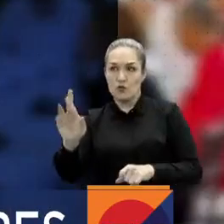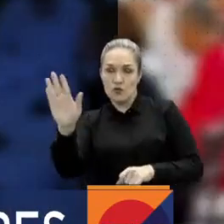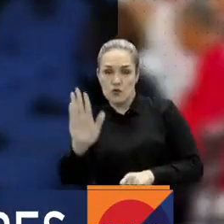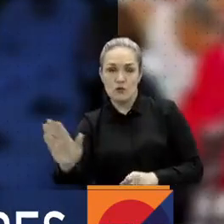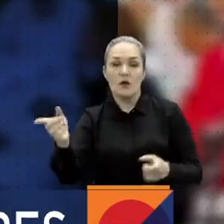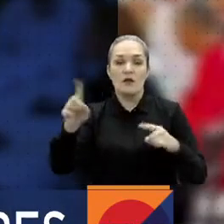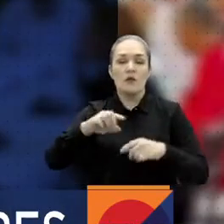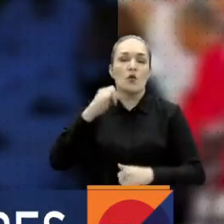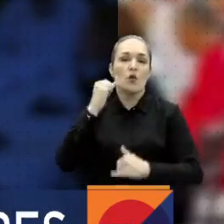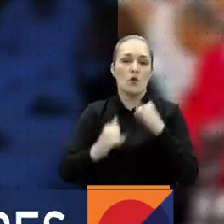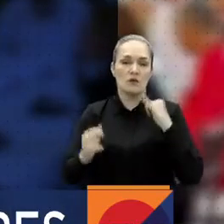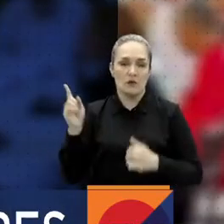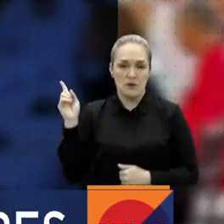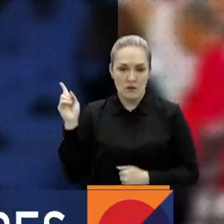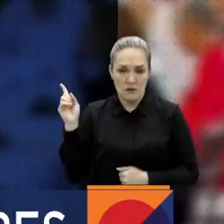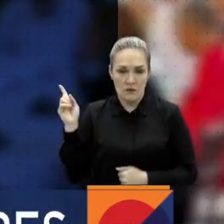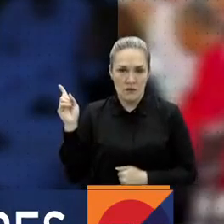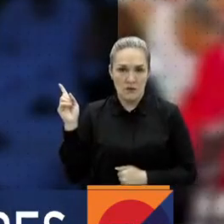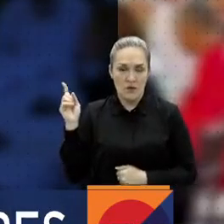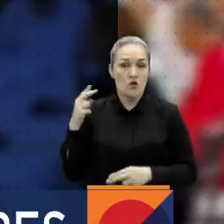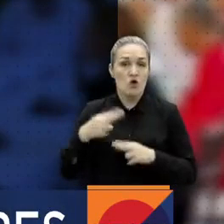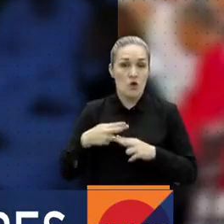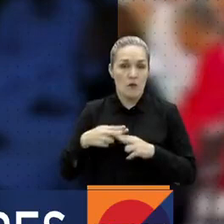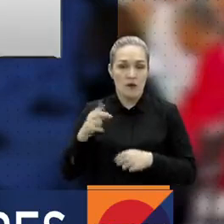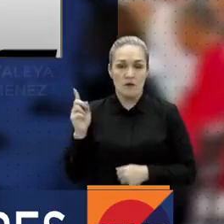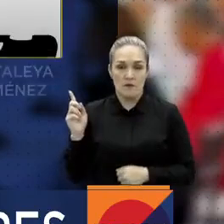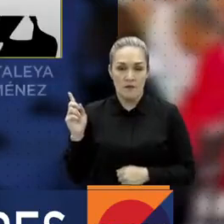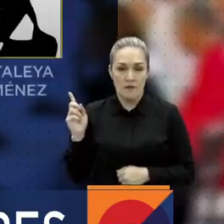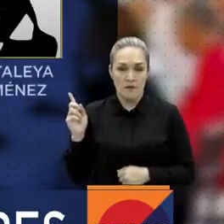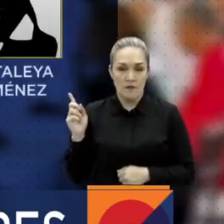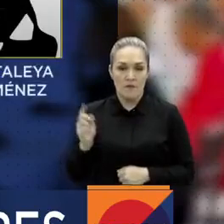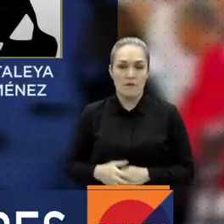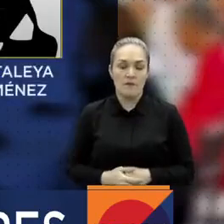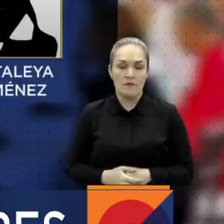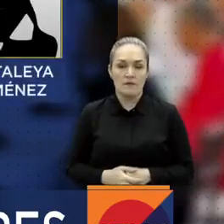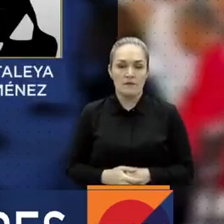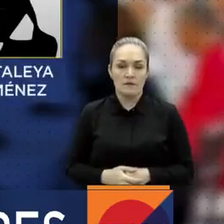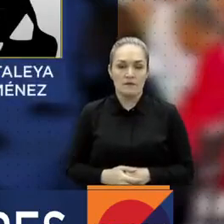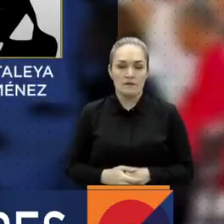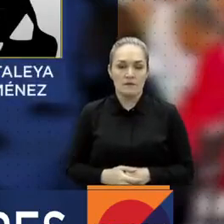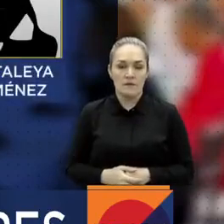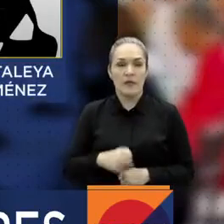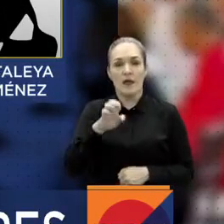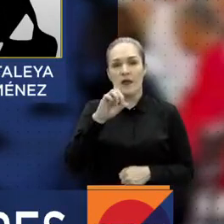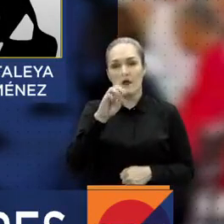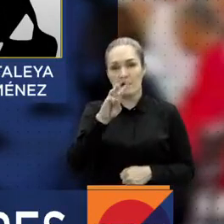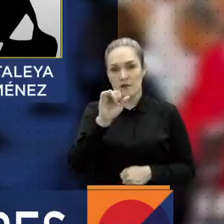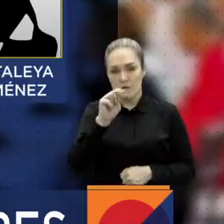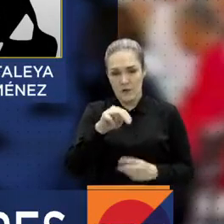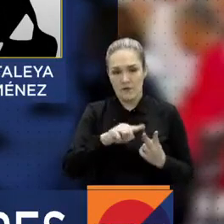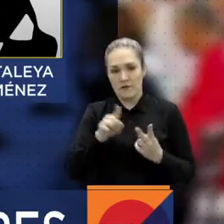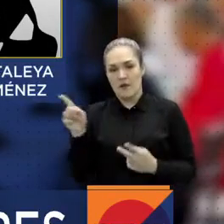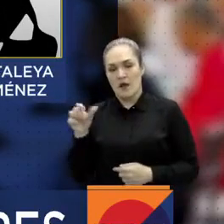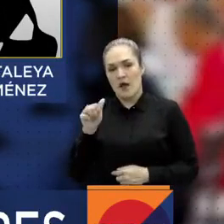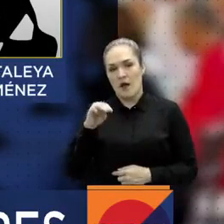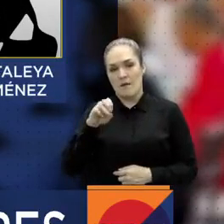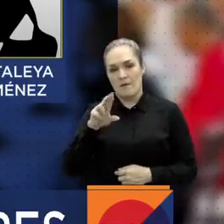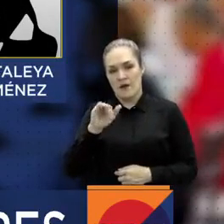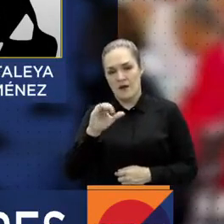QUE NO TE COMISTE EMPEZAR Y SUR